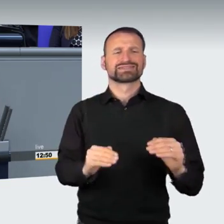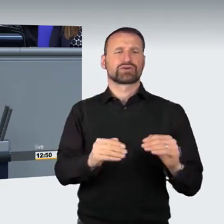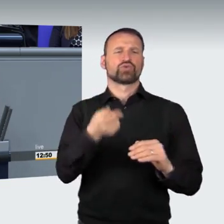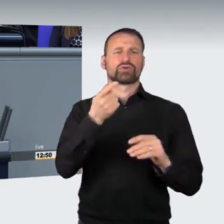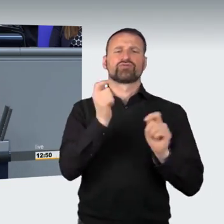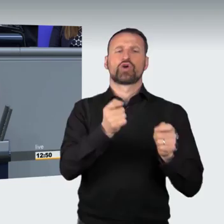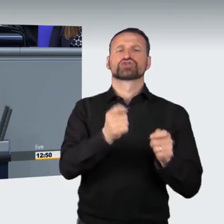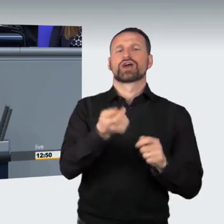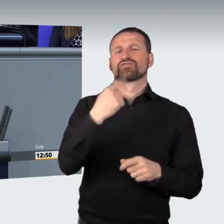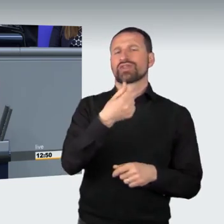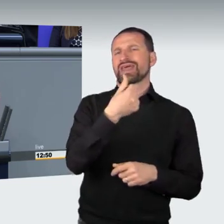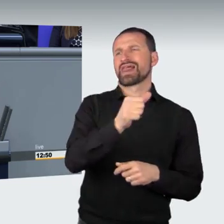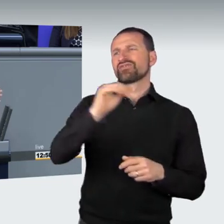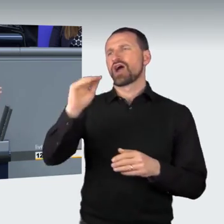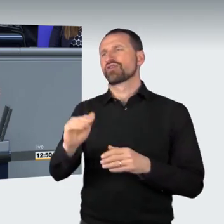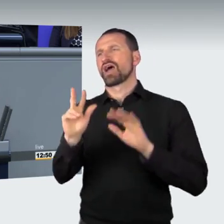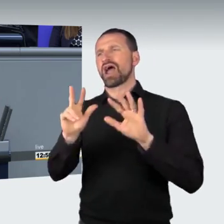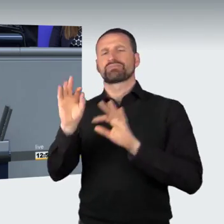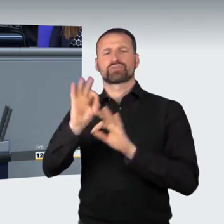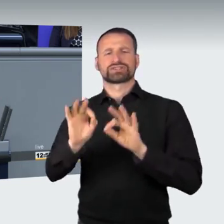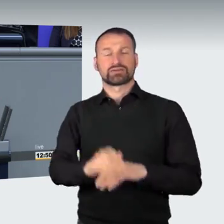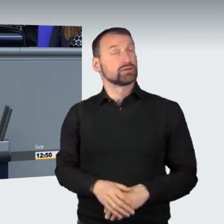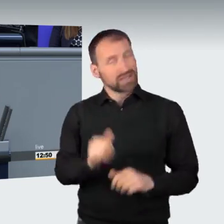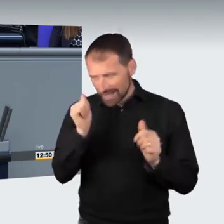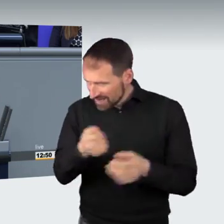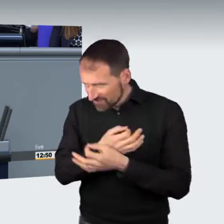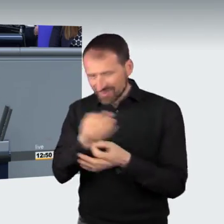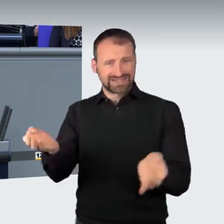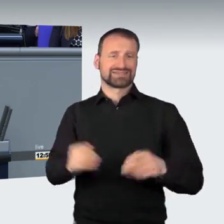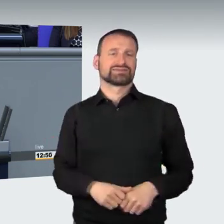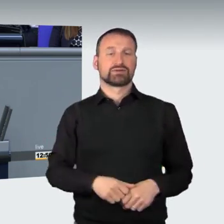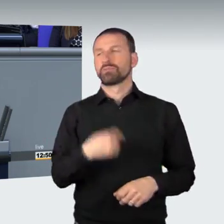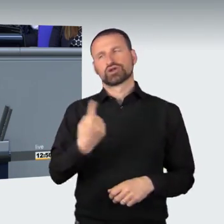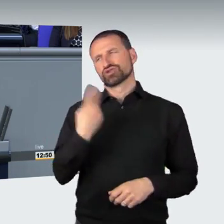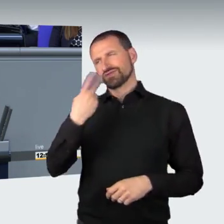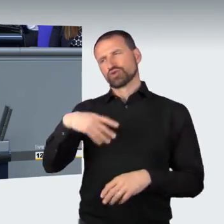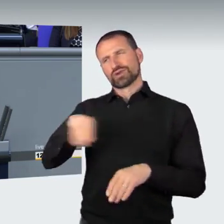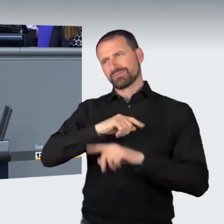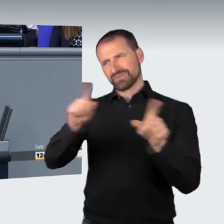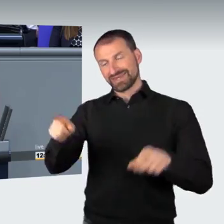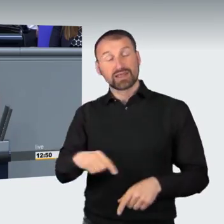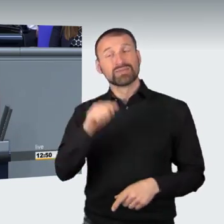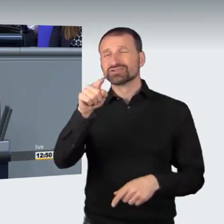das mit ihr zu machen ist. Das wäre aber auch wirklich nur Kosmetik gewesen. Die Situation verändern würde es gar nicht.